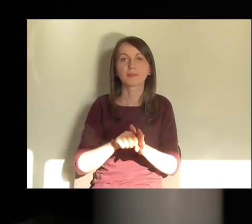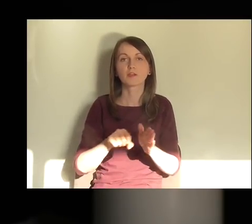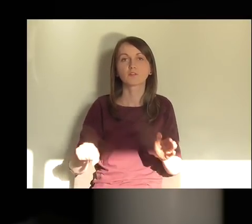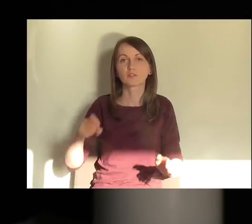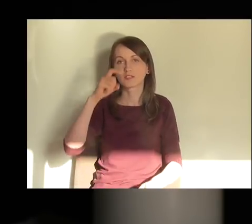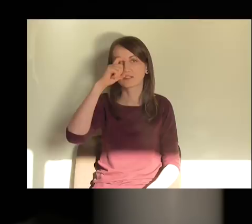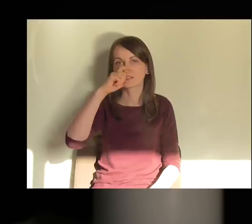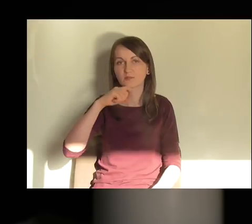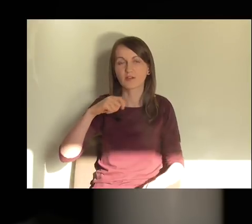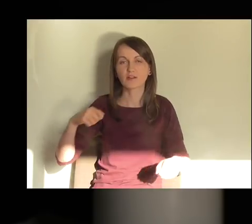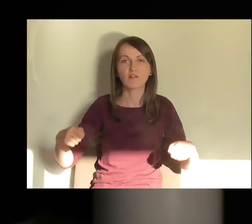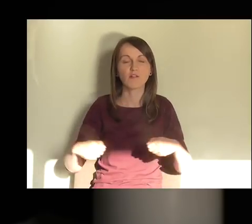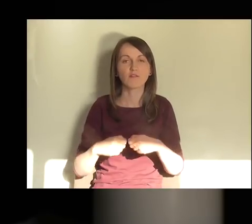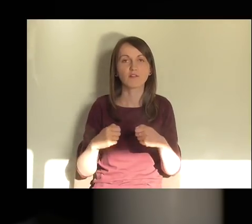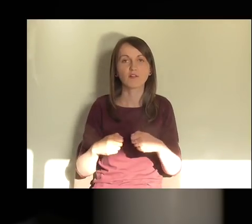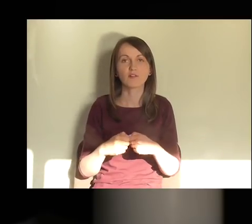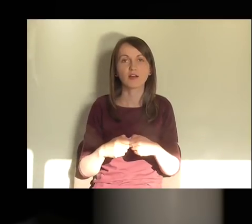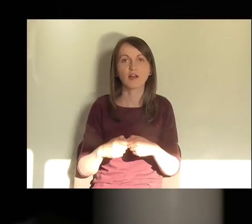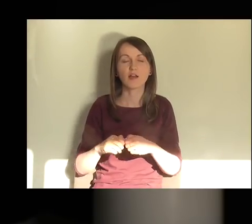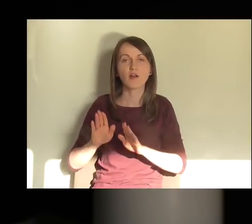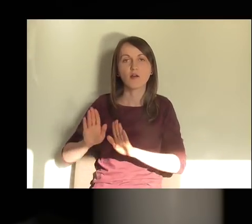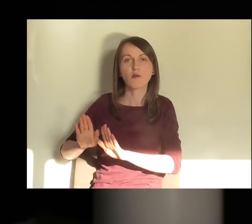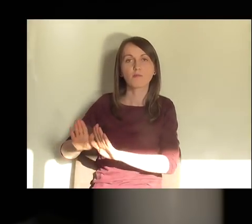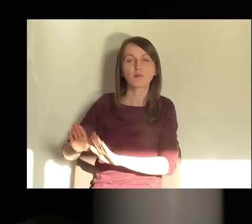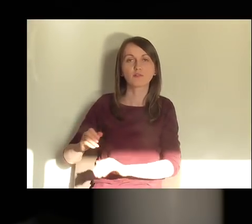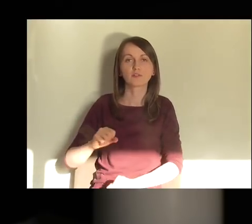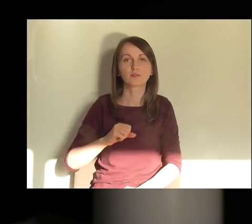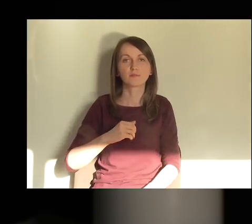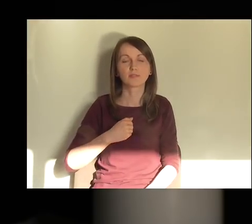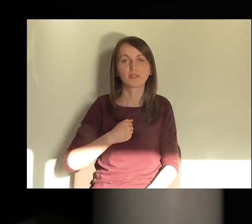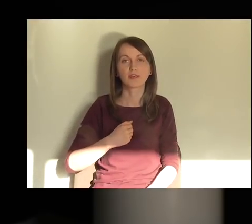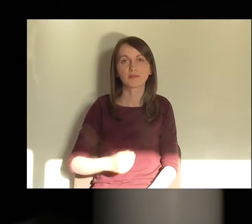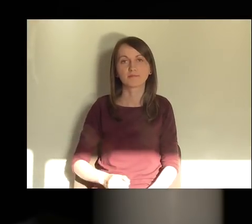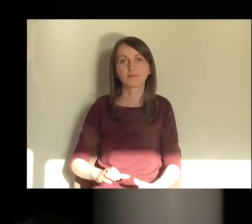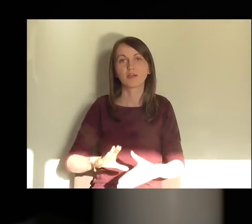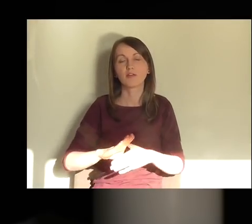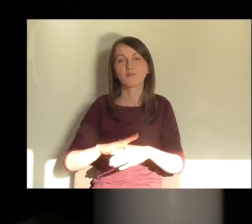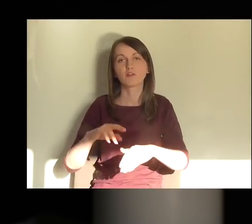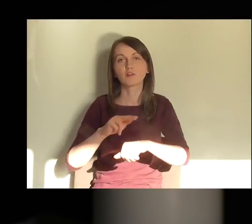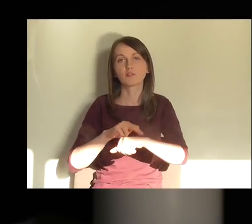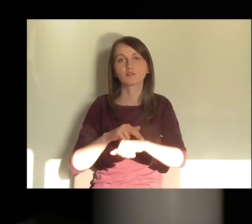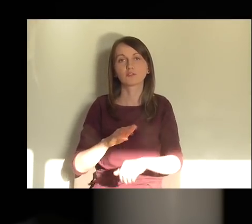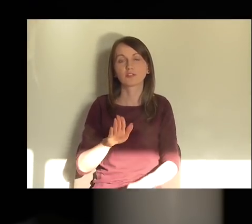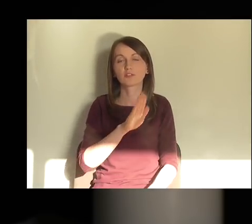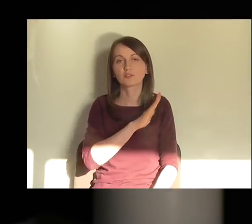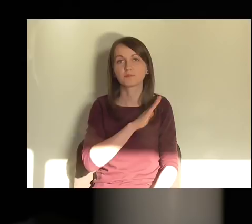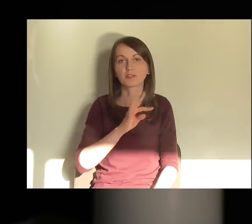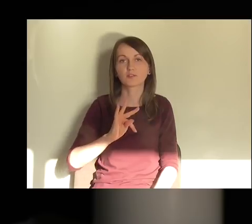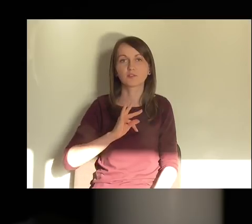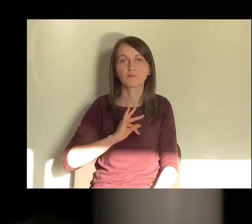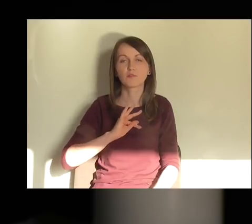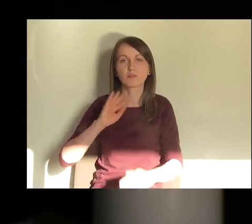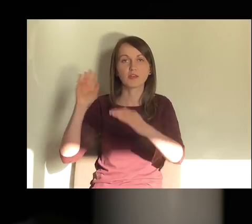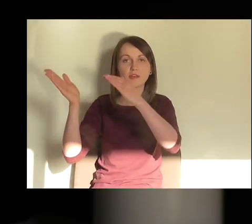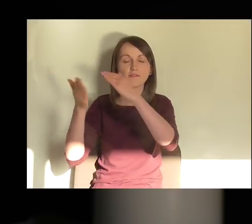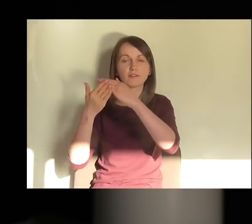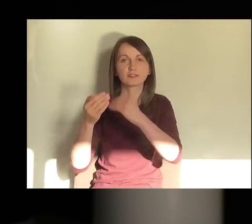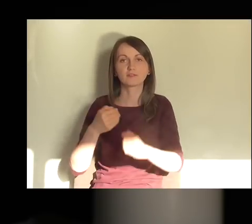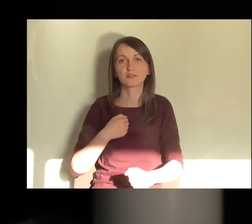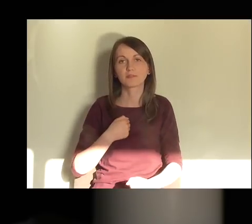Od nieprzyjaciela złośliwego broń mnie. W godzinę śmierci mojej wezwij mnie.